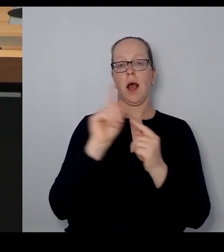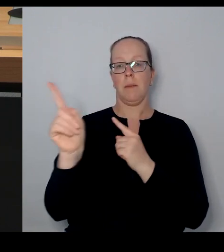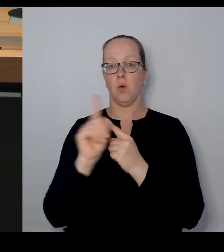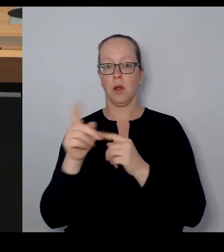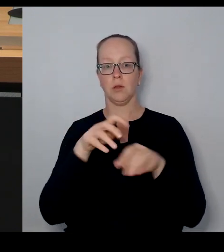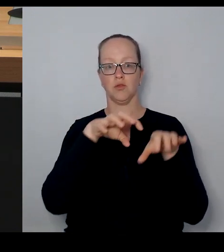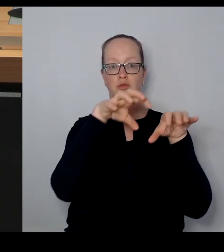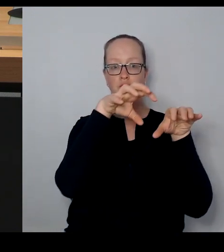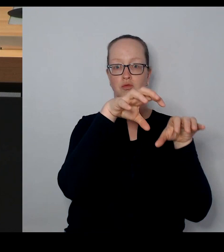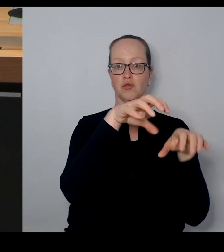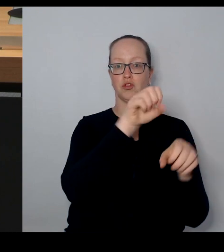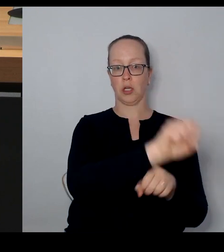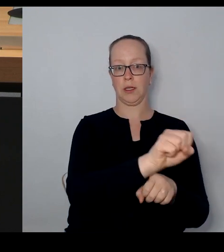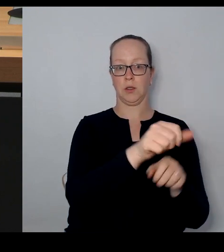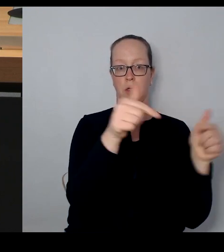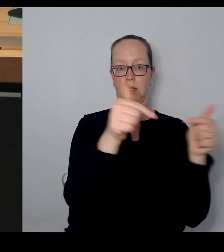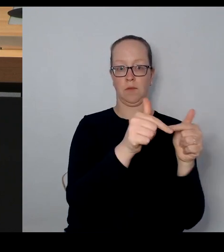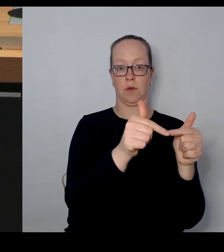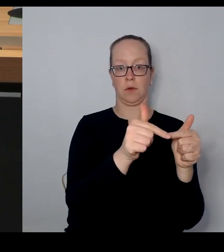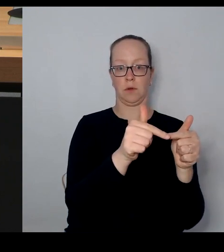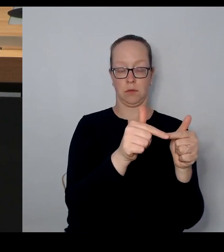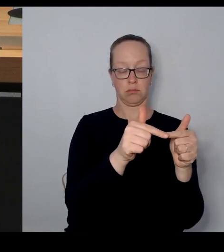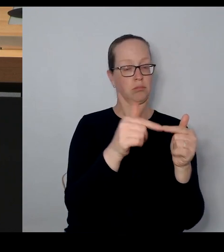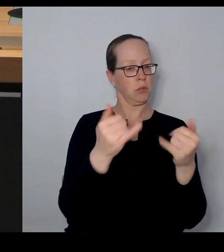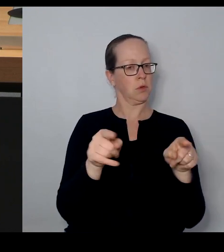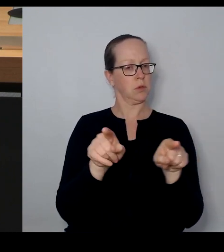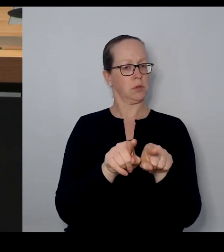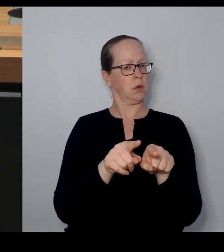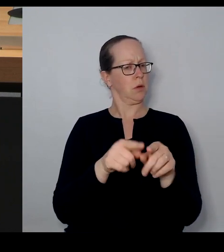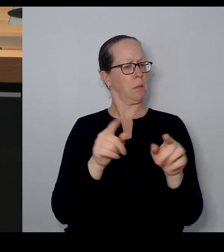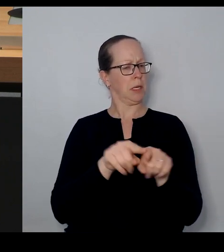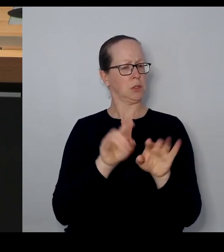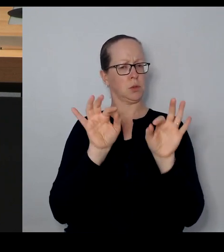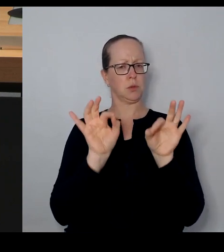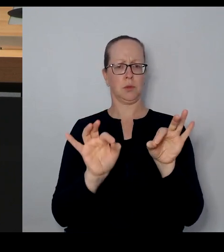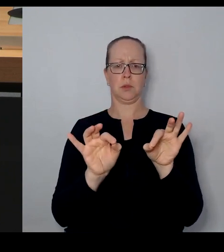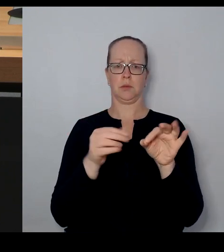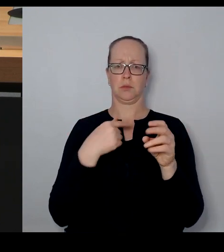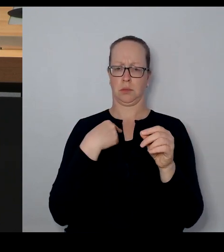Zweitens wissen wir natürlich, dass dies nicht von heute auf morgen geschehen wird. Wir wollen aber schneller